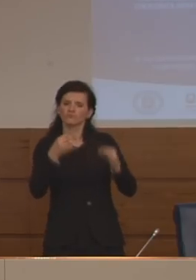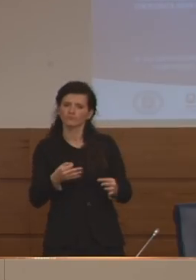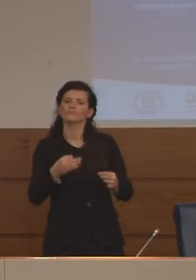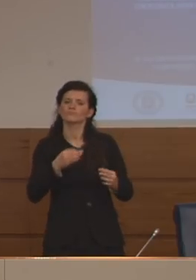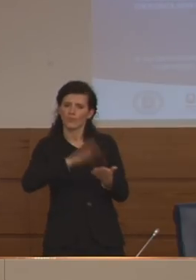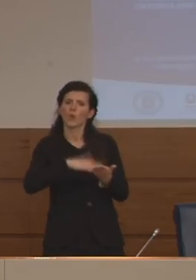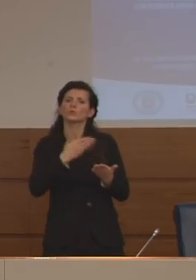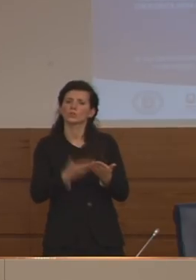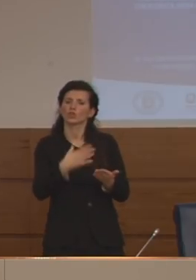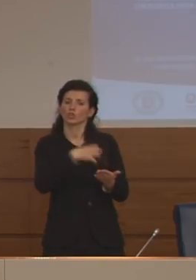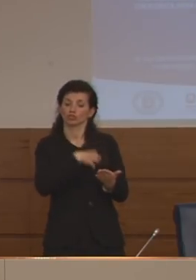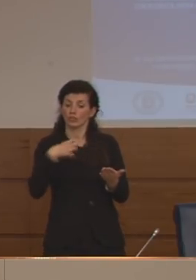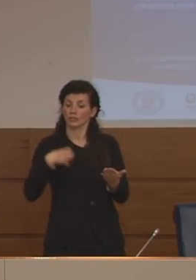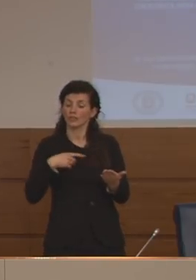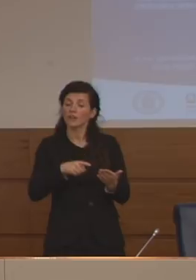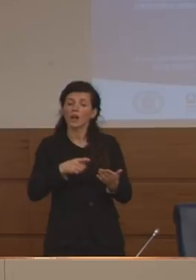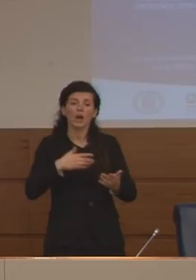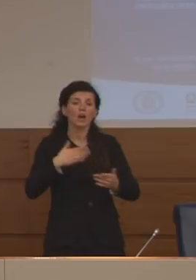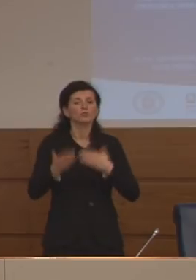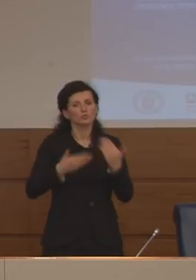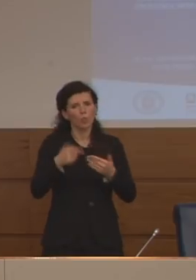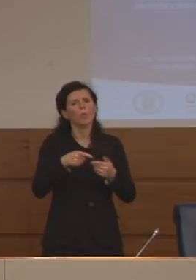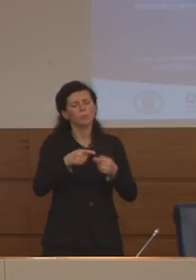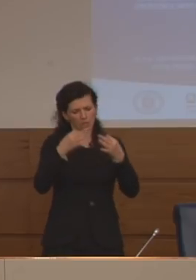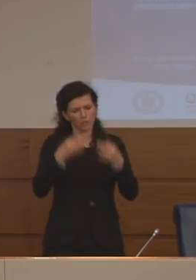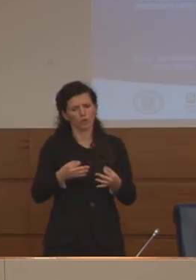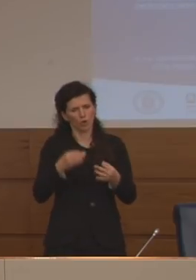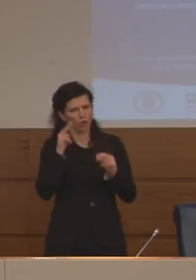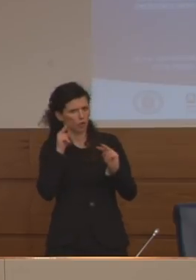inseriti immediatamente. Credo che AIFA, non appena raggiunge le